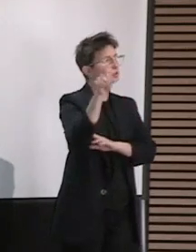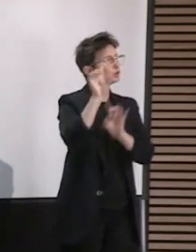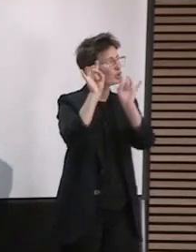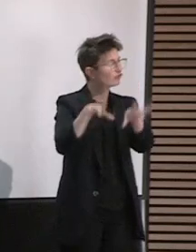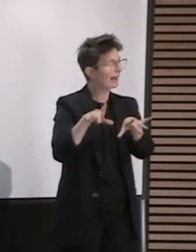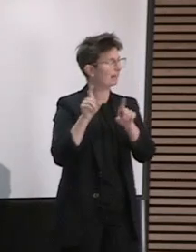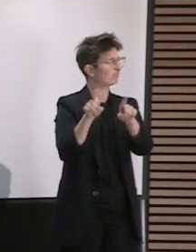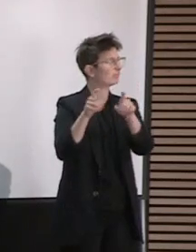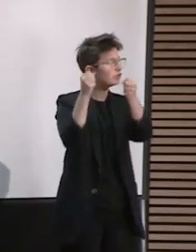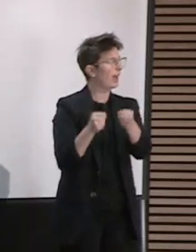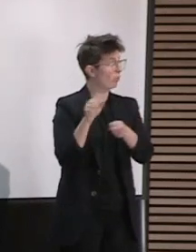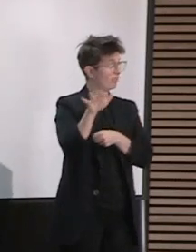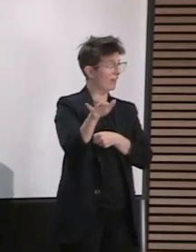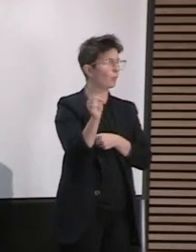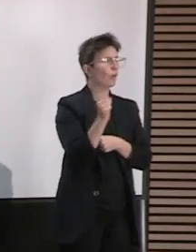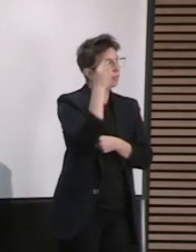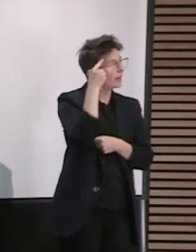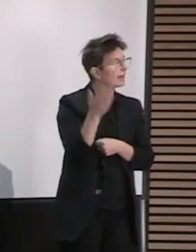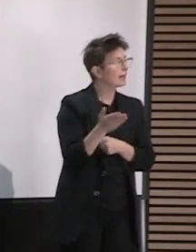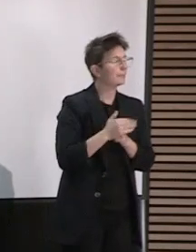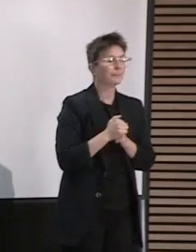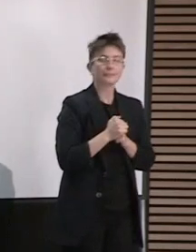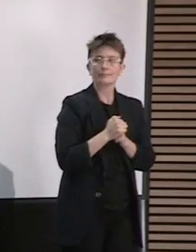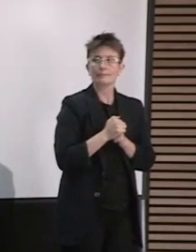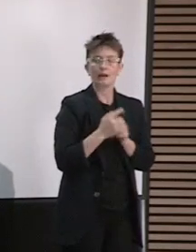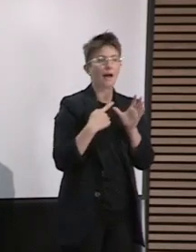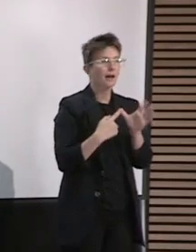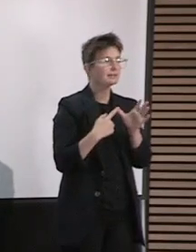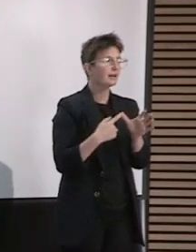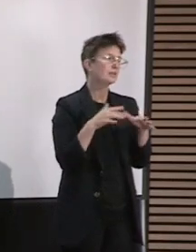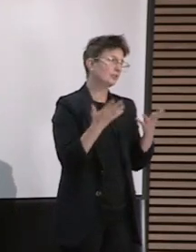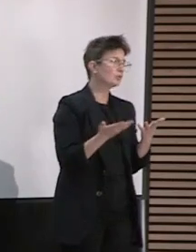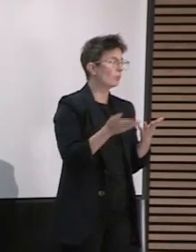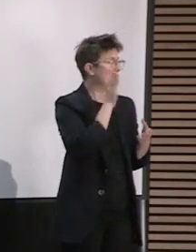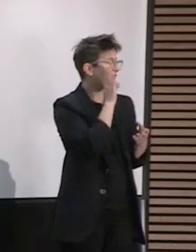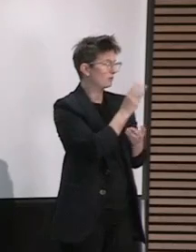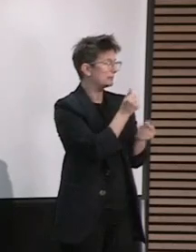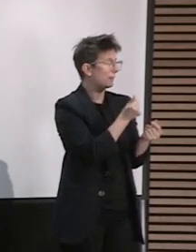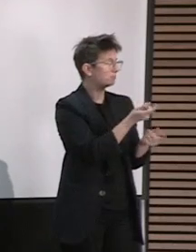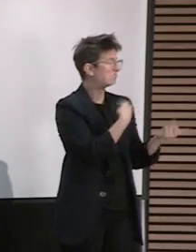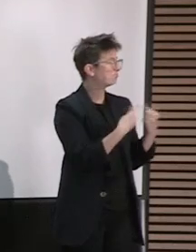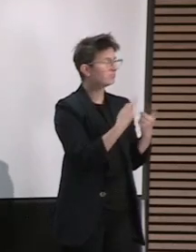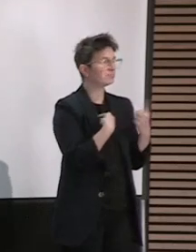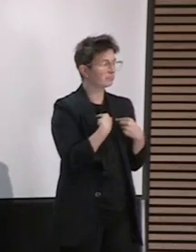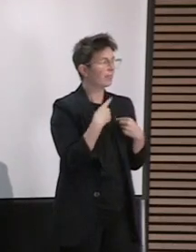Pirimia, kua ki atu ahau ki a koe. I hiahia kia tangohia nga